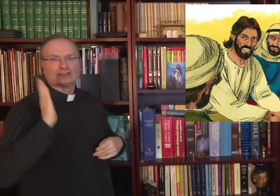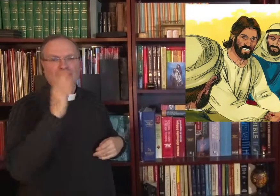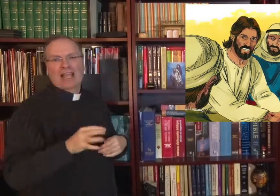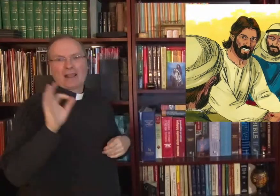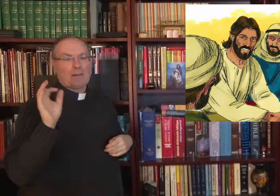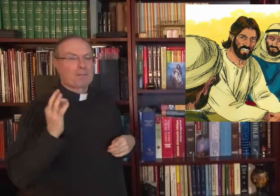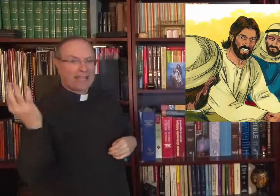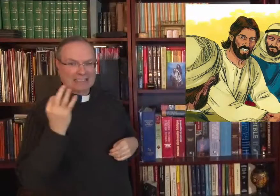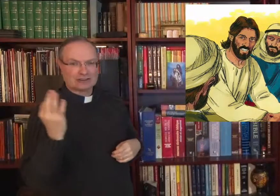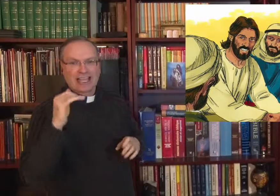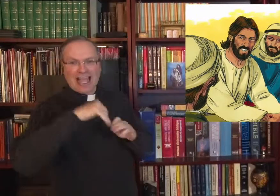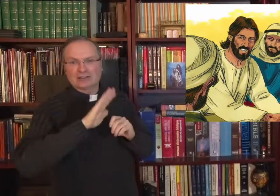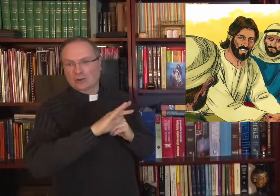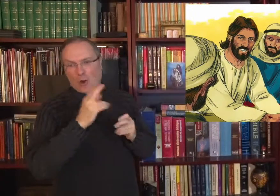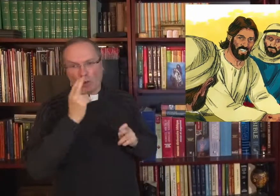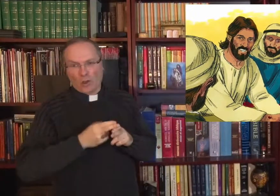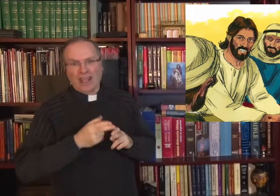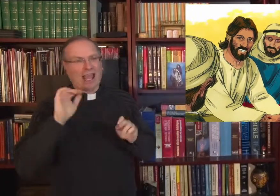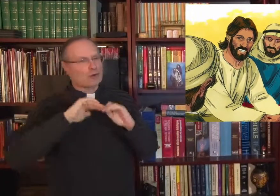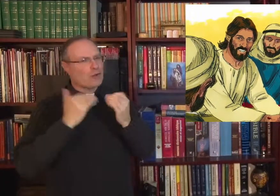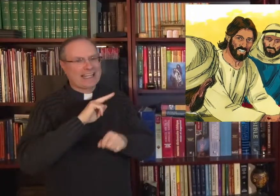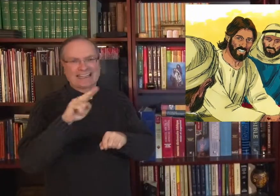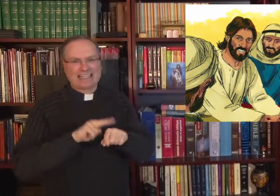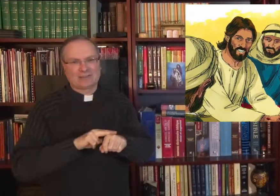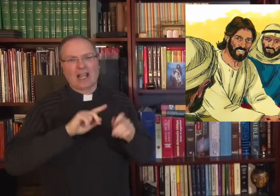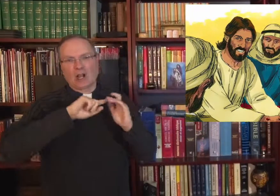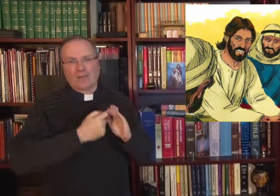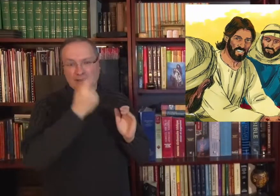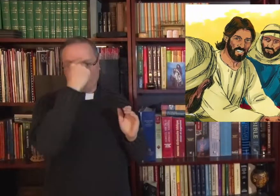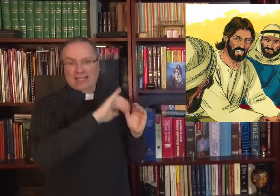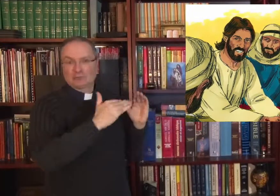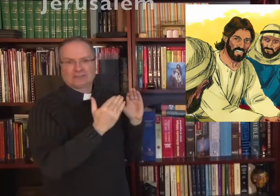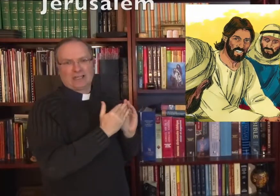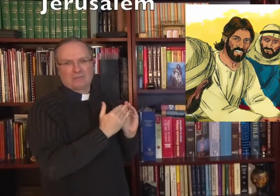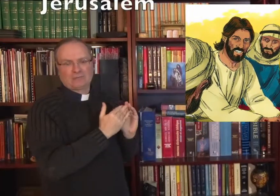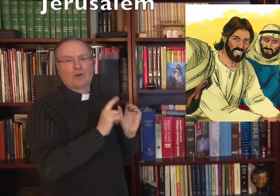seraient prêchés en son nom à toutes les nations, à commencer par Jérusalem.